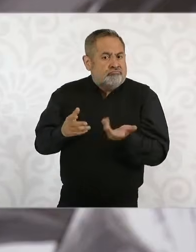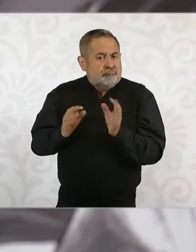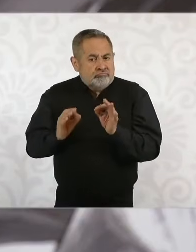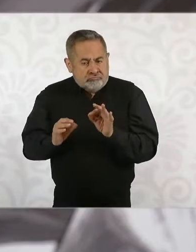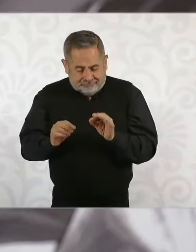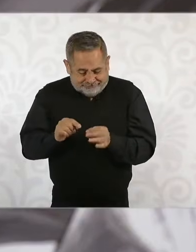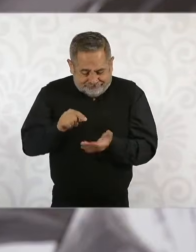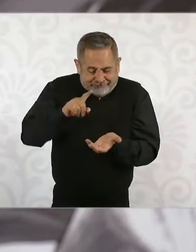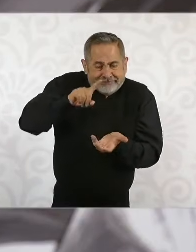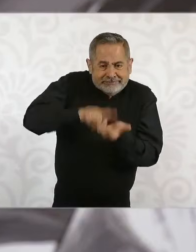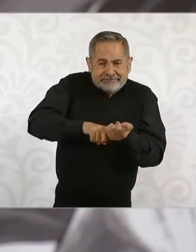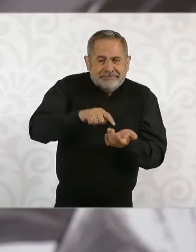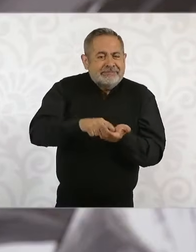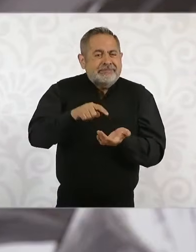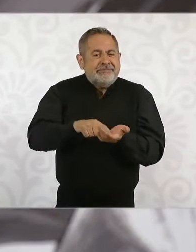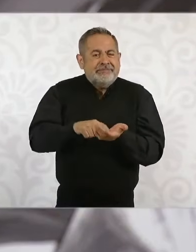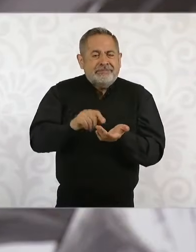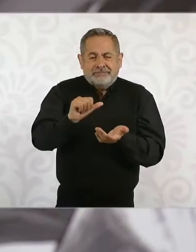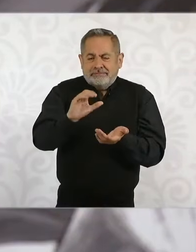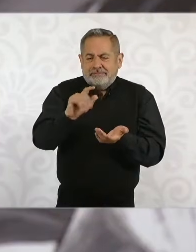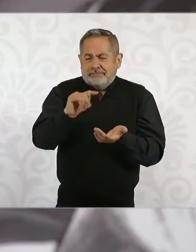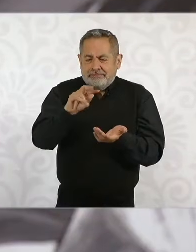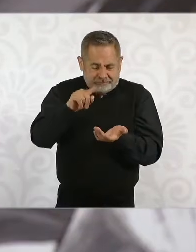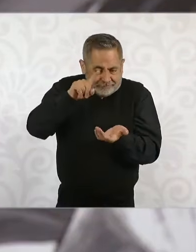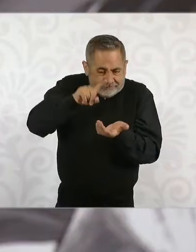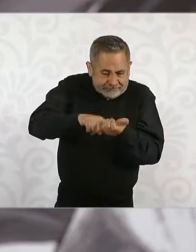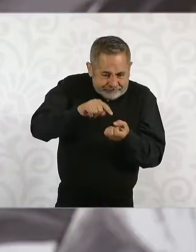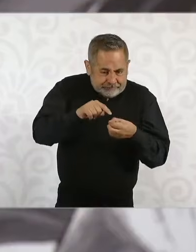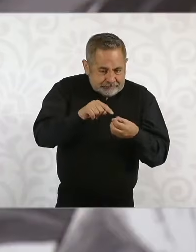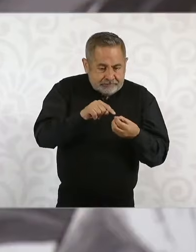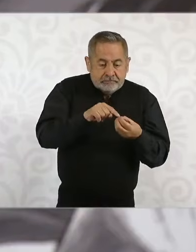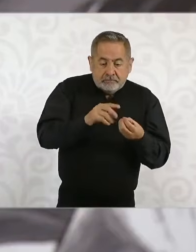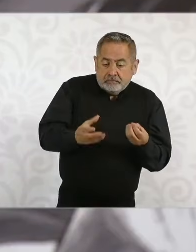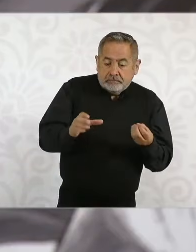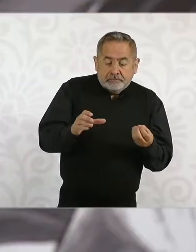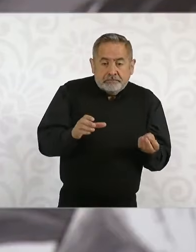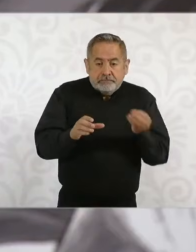más importante que tiene un medicamento, es es el el principio con actividad. Eh, luego ahí se